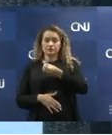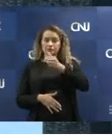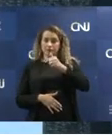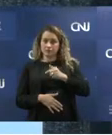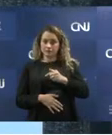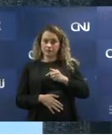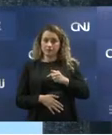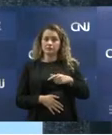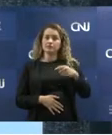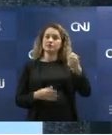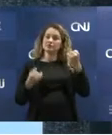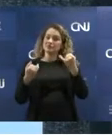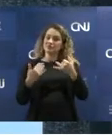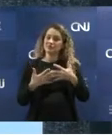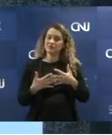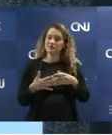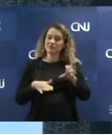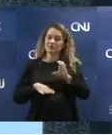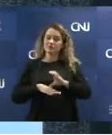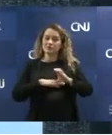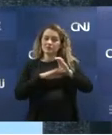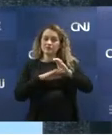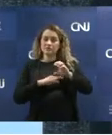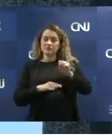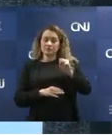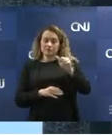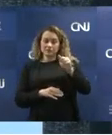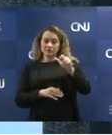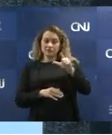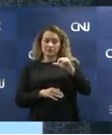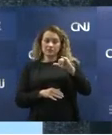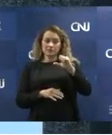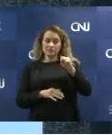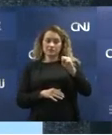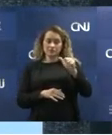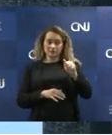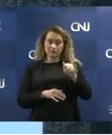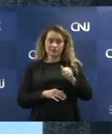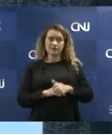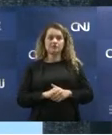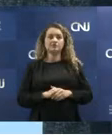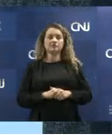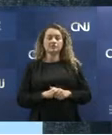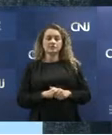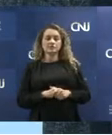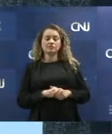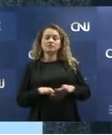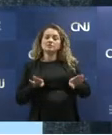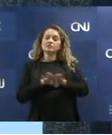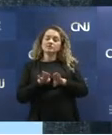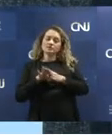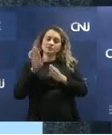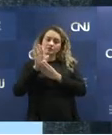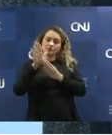conselheira Salise Sanchotene. Então, aqui também é uma proposta de cautela dos tribunais.